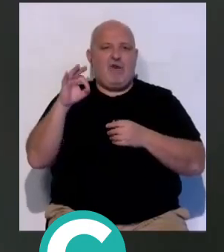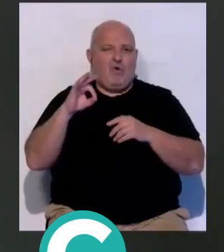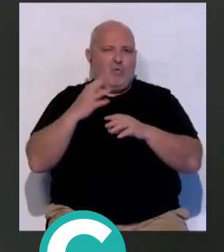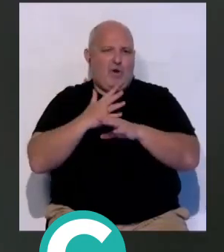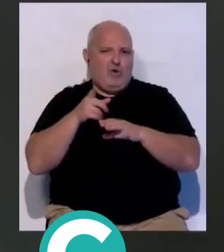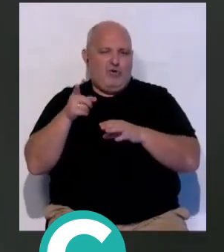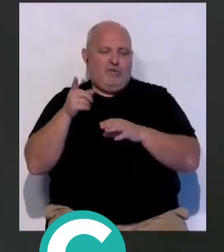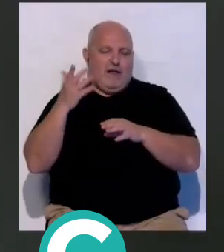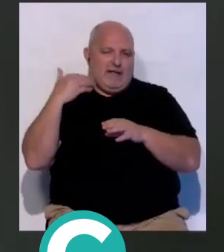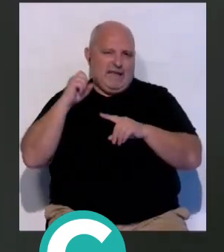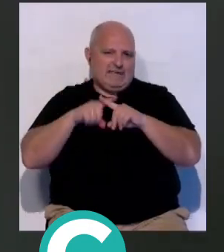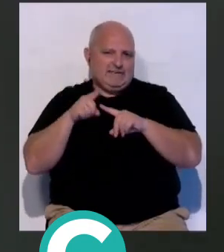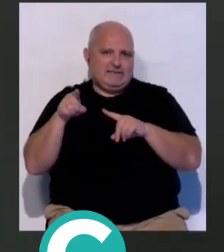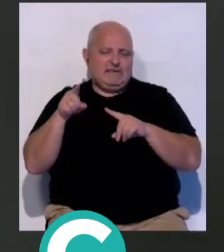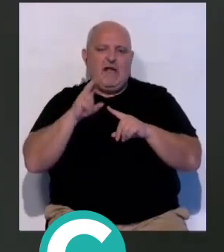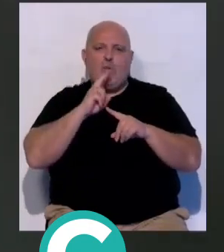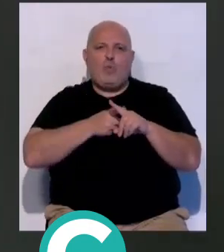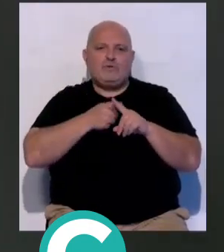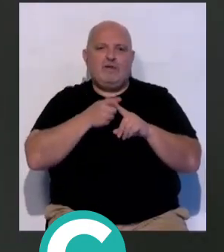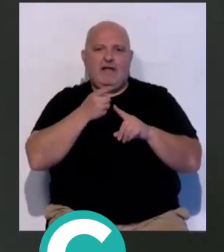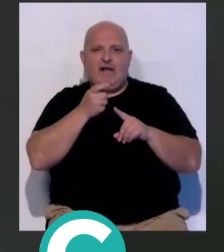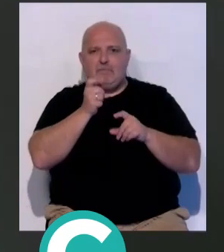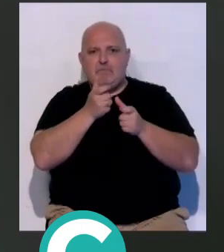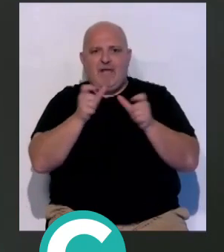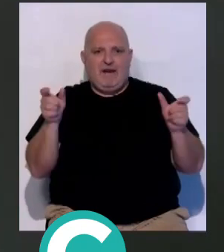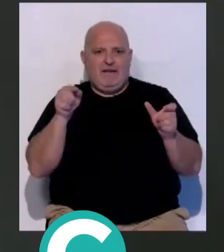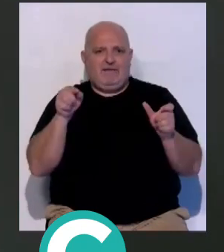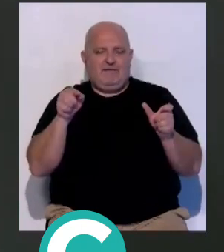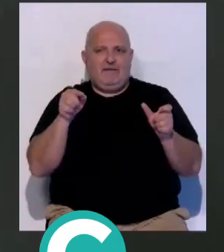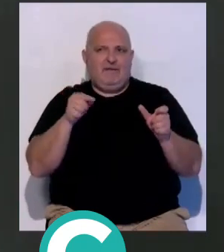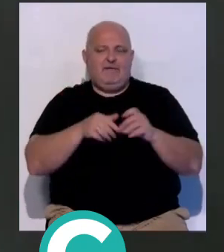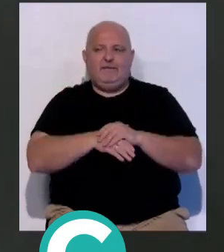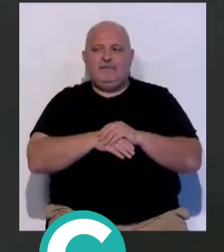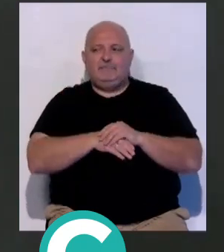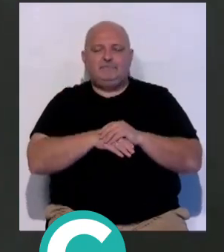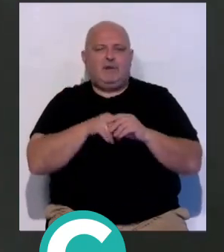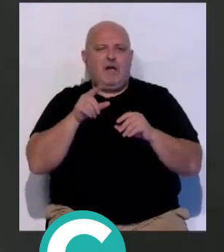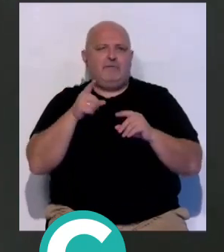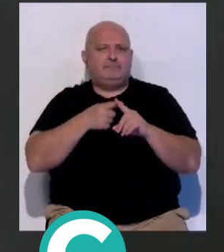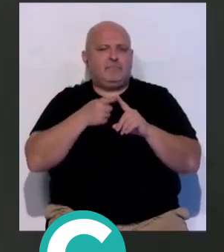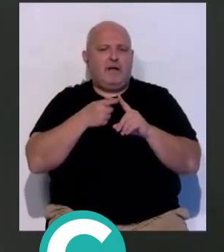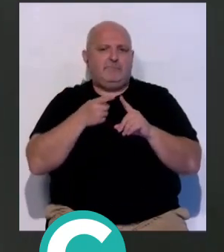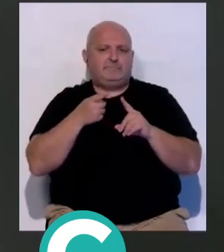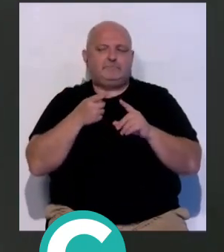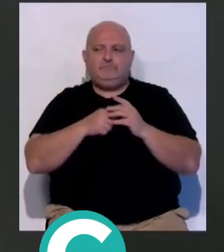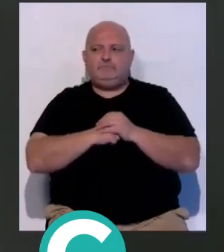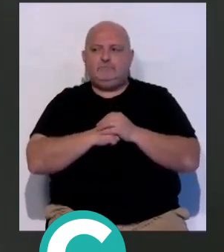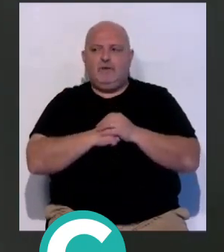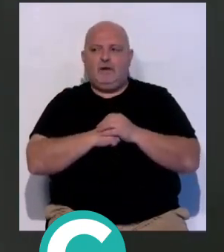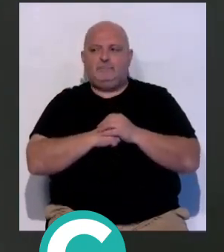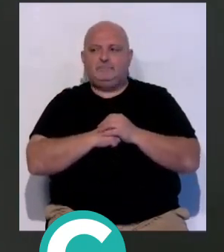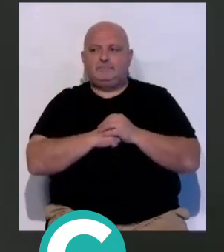de que porque es un argentinismo seguirá así allí yo no creo que sea una cosa no recuerdo